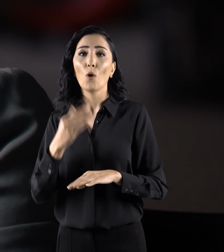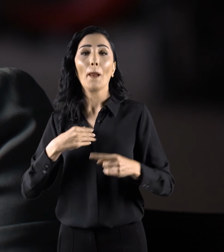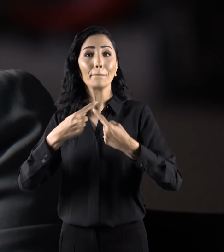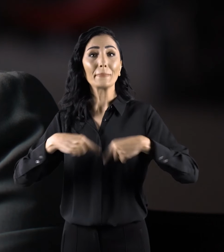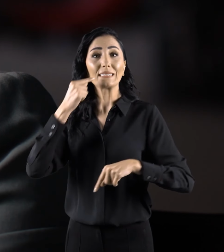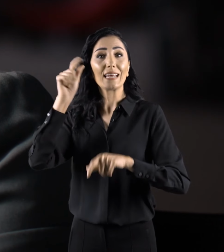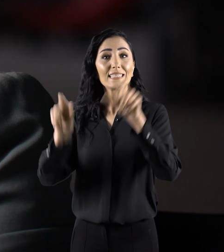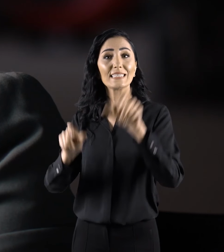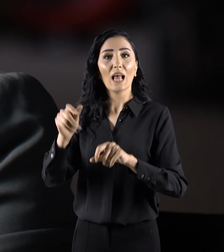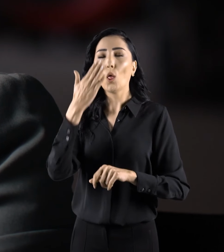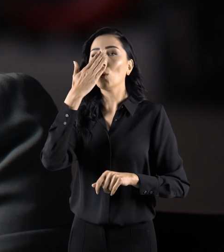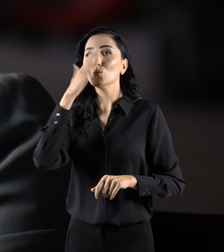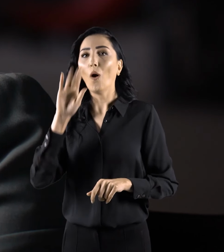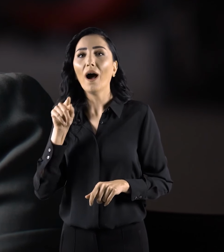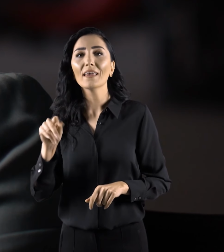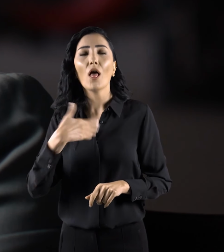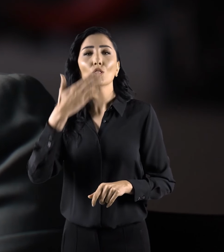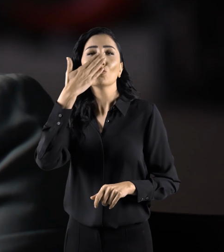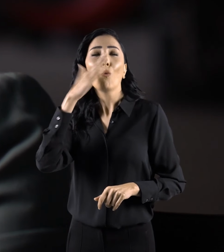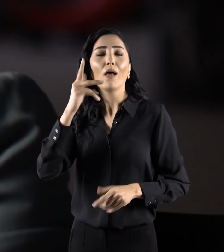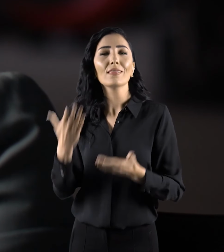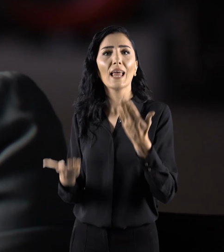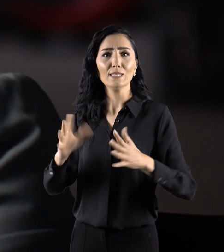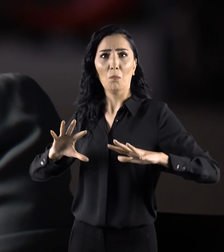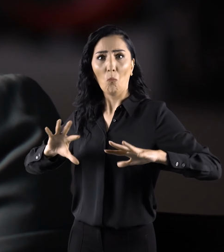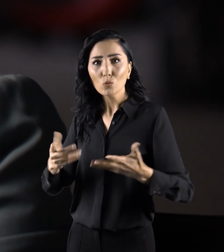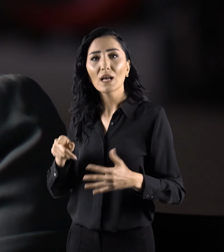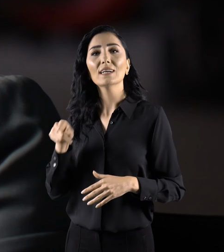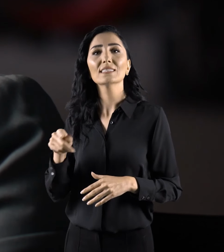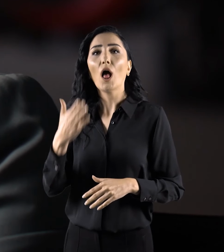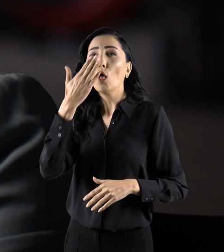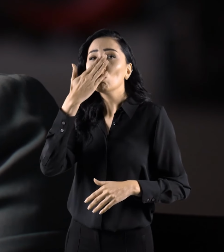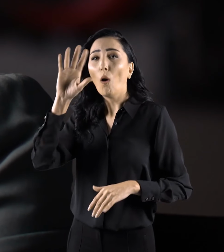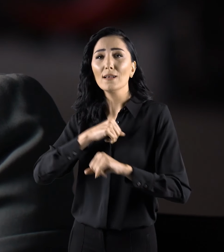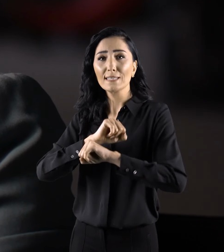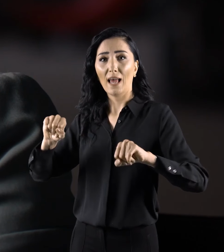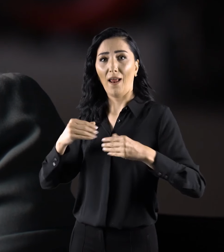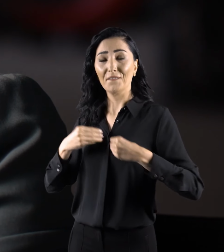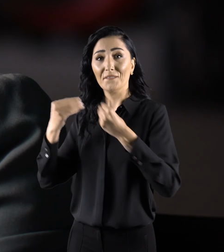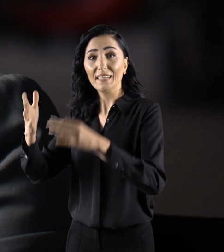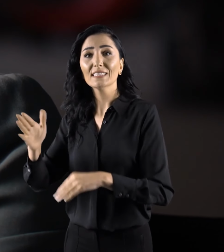Biz insanlar doğayı ve doğanın dengesini bozarsak doğaya zarar verirsek